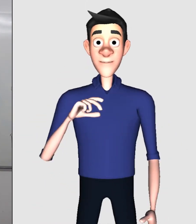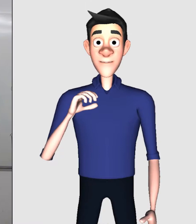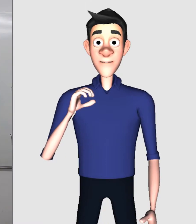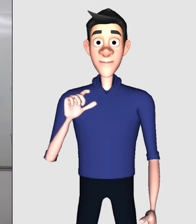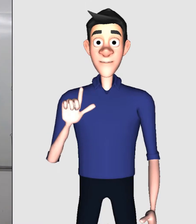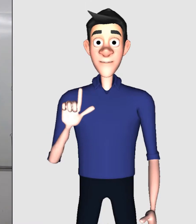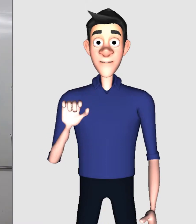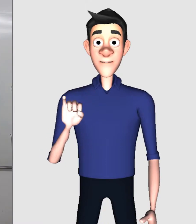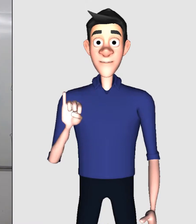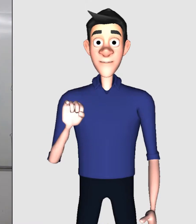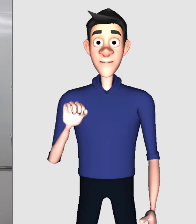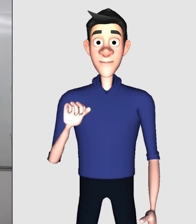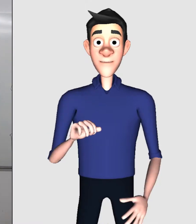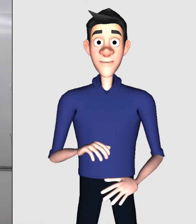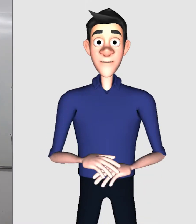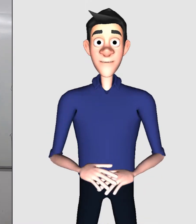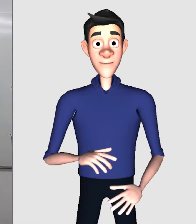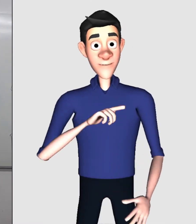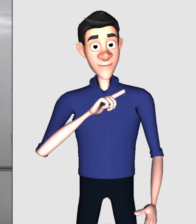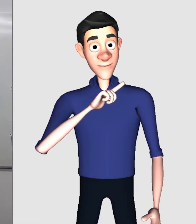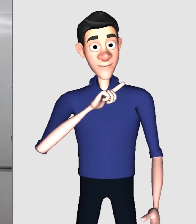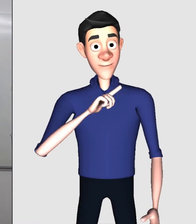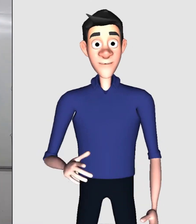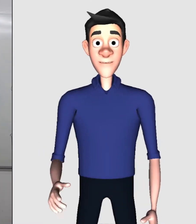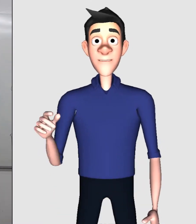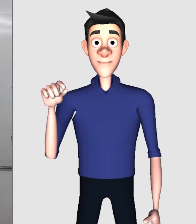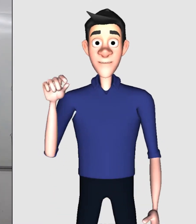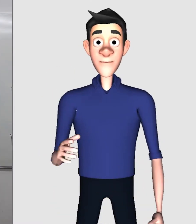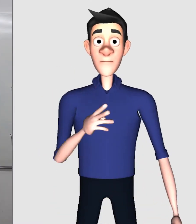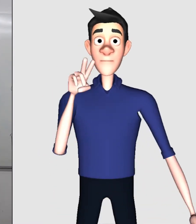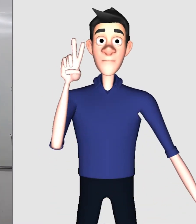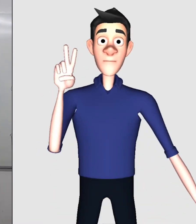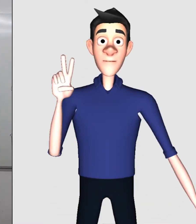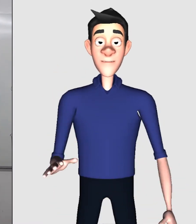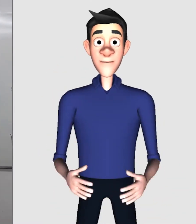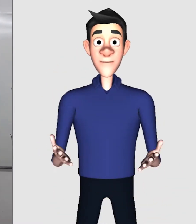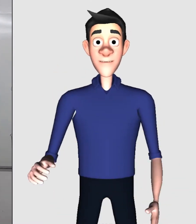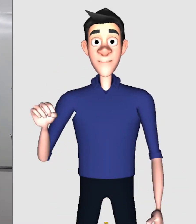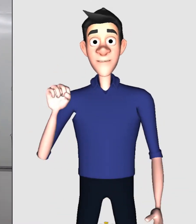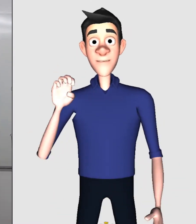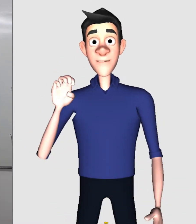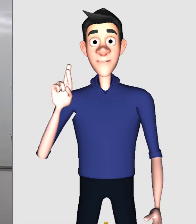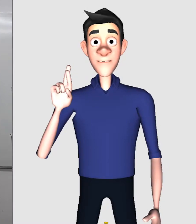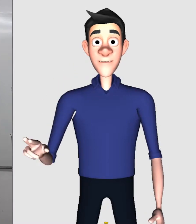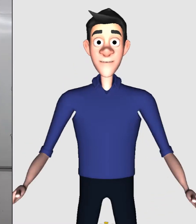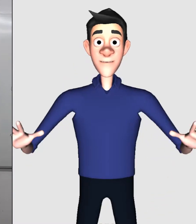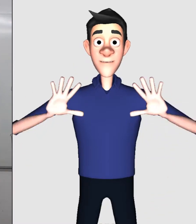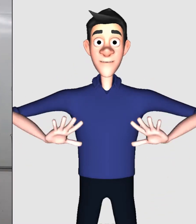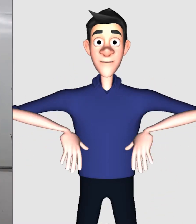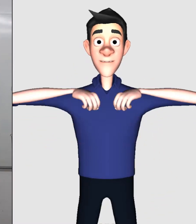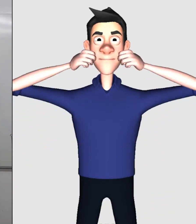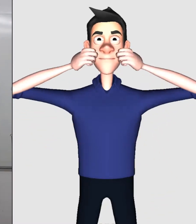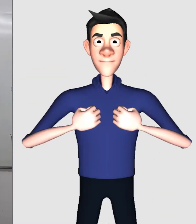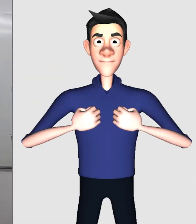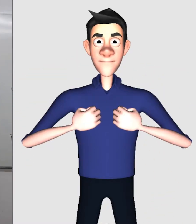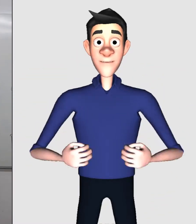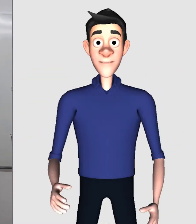Podemos tirar o seguinte, esse x1 que é o deslocamento que vai surgir, vale duas vezes a tensão sobre k1